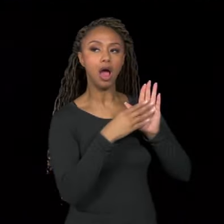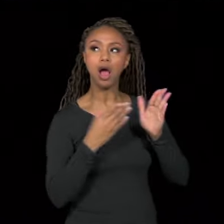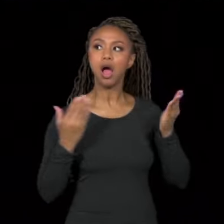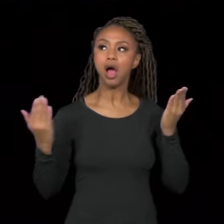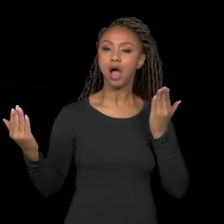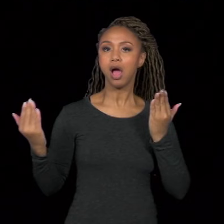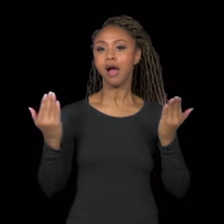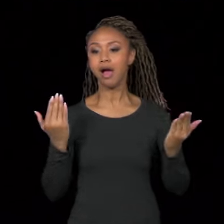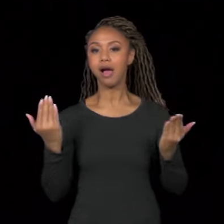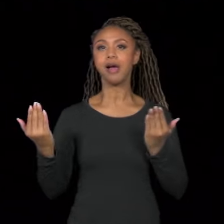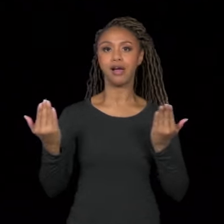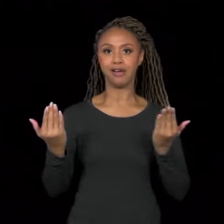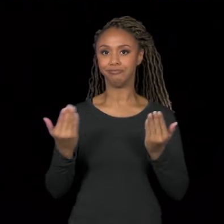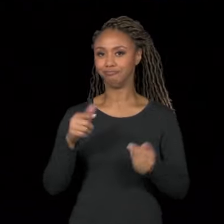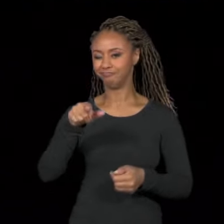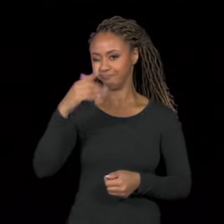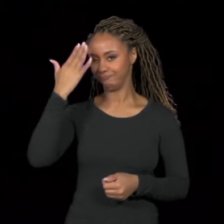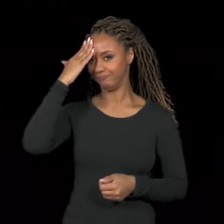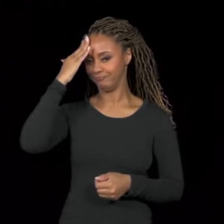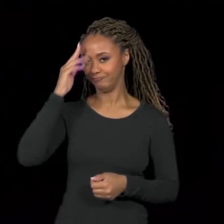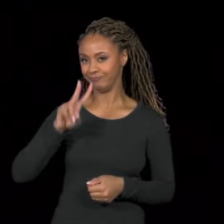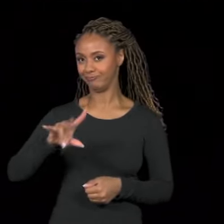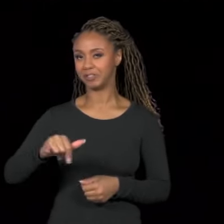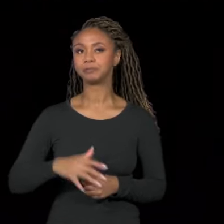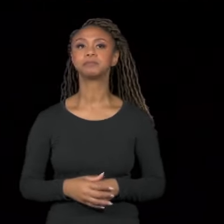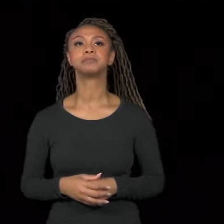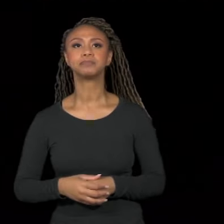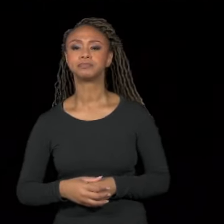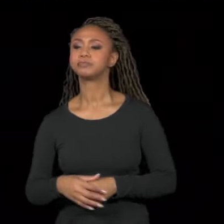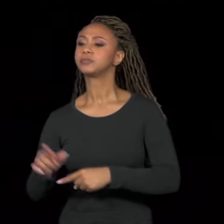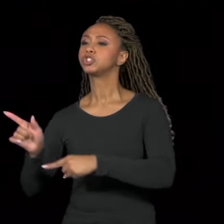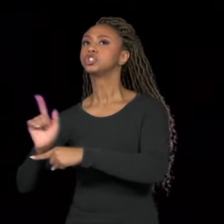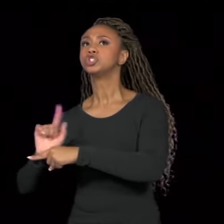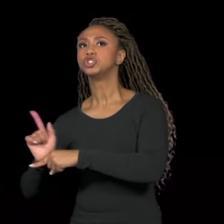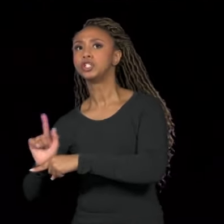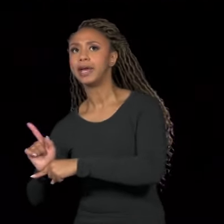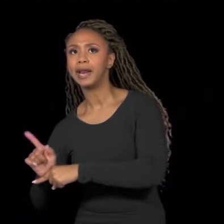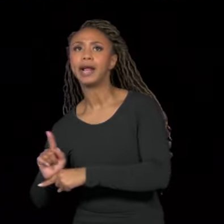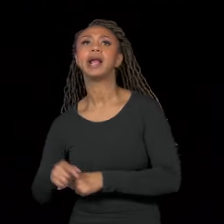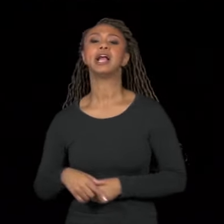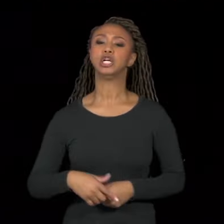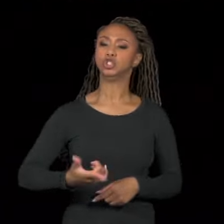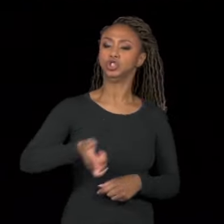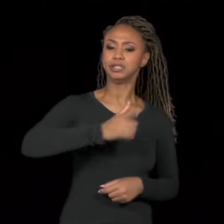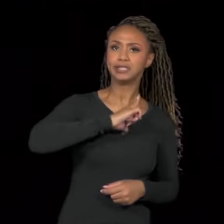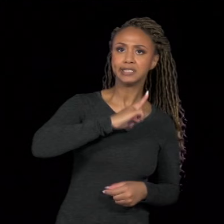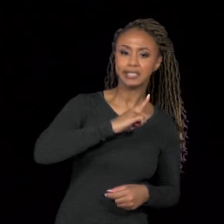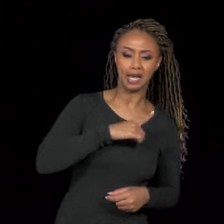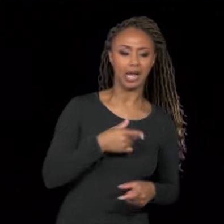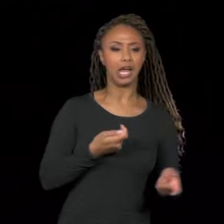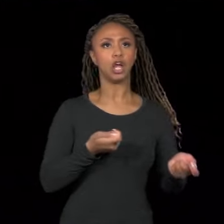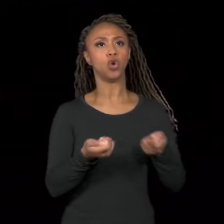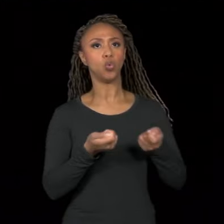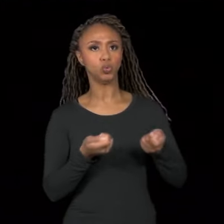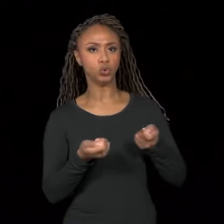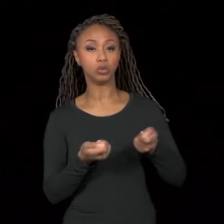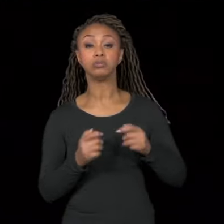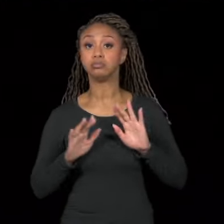BOM, A GERÊNCIA, A EXISTÊNCIA DE EMPREGADOS ASSOCIADOS AOS DEPARTAMENTOS E O CONTROLE DE PROJETOS, PODEM SER MODELADOS COMO